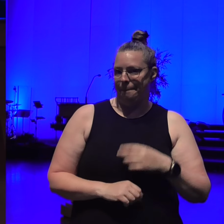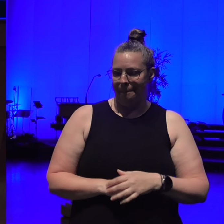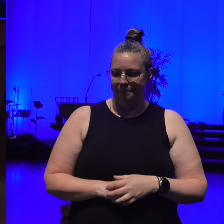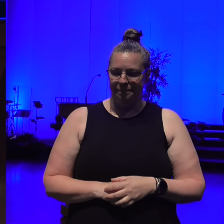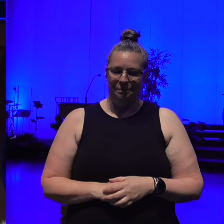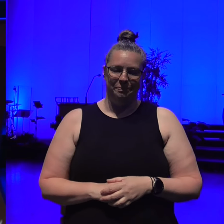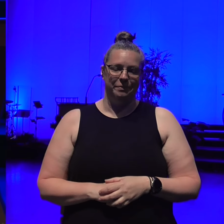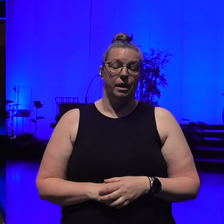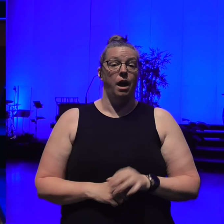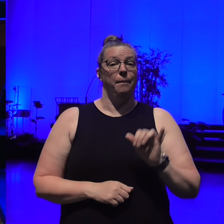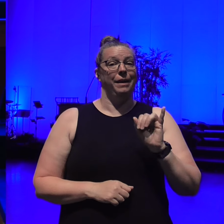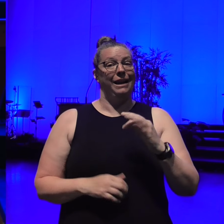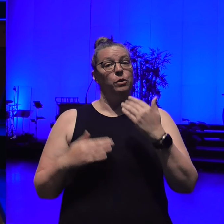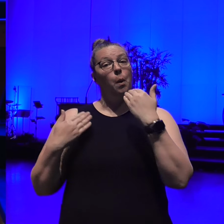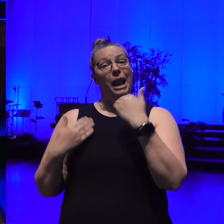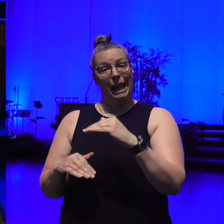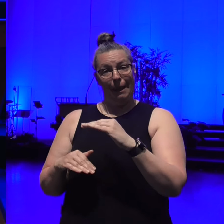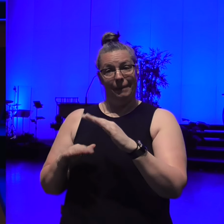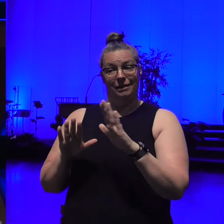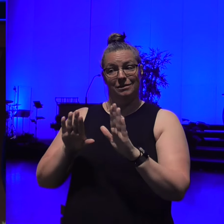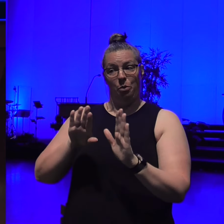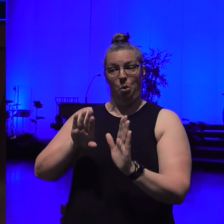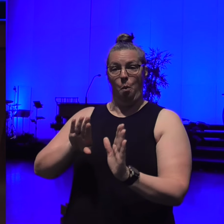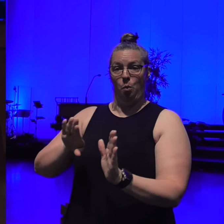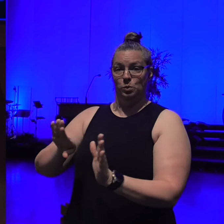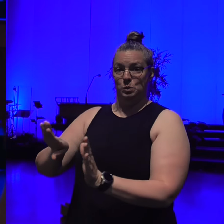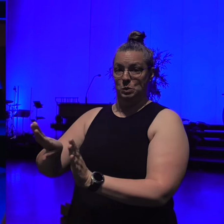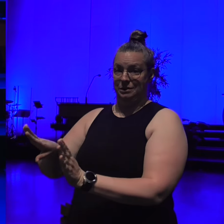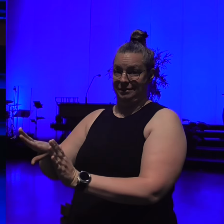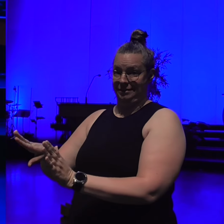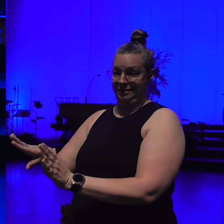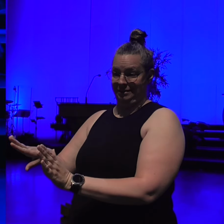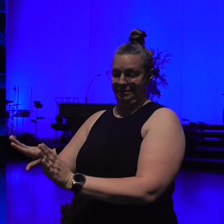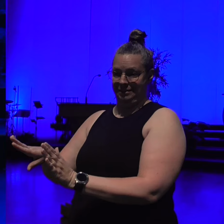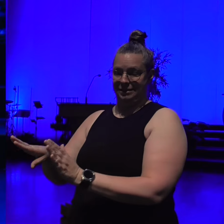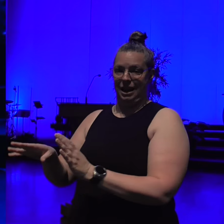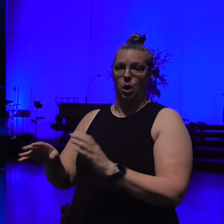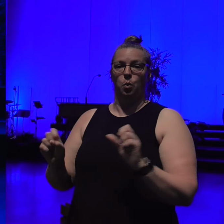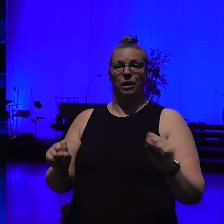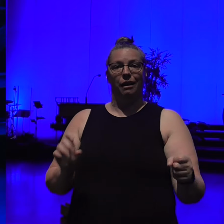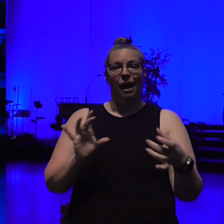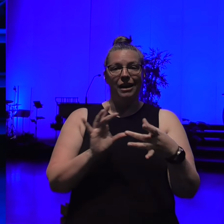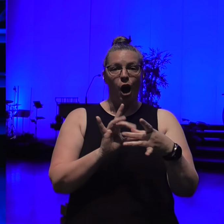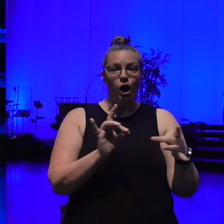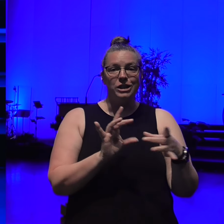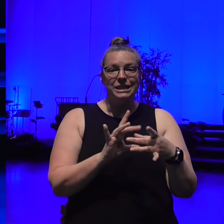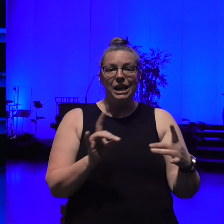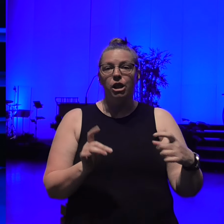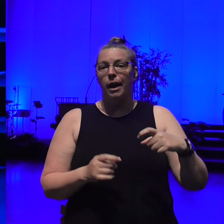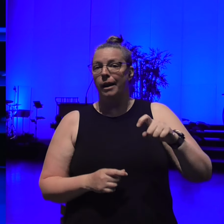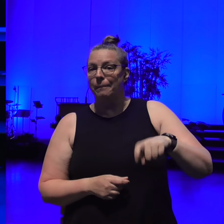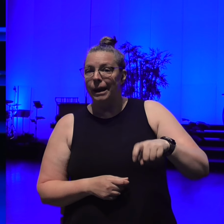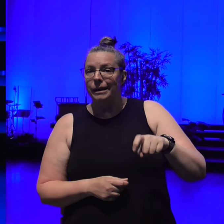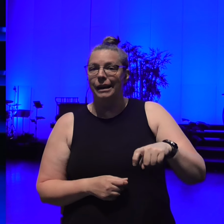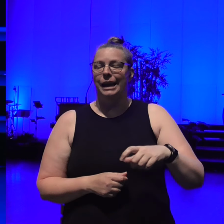Pero si puedes limitar esas cosas, si puedes articular esas necesidades, si puedes comprender